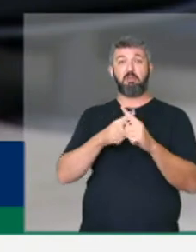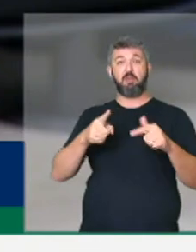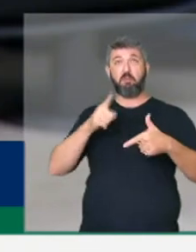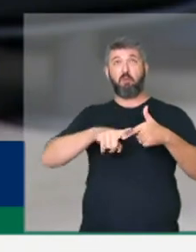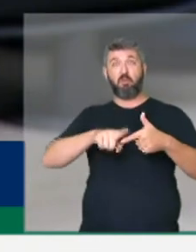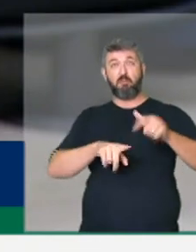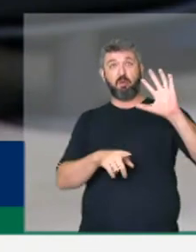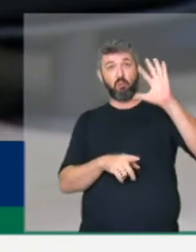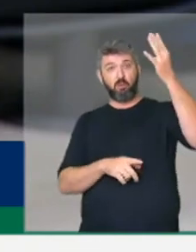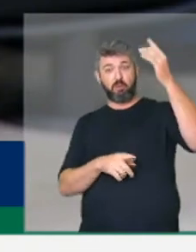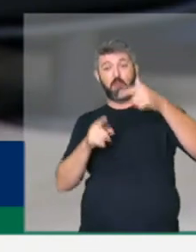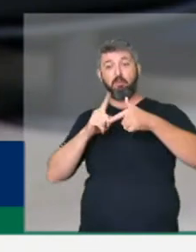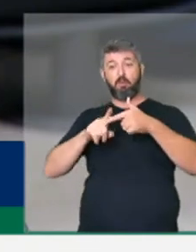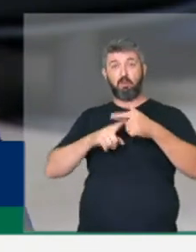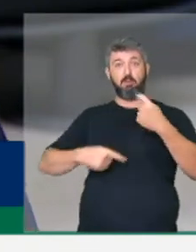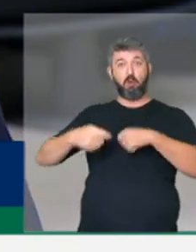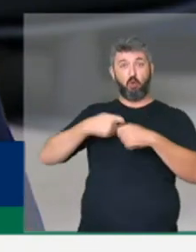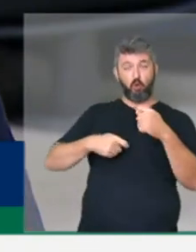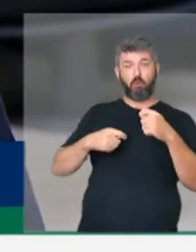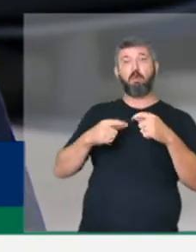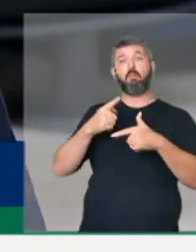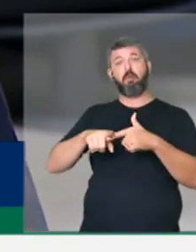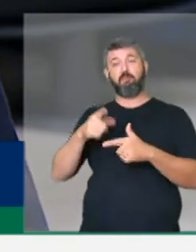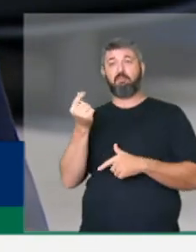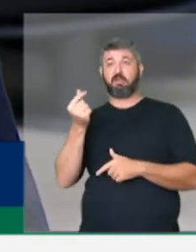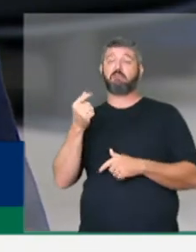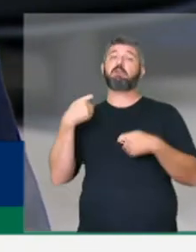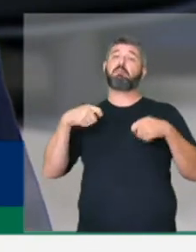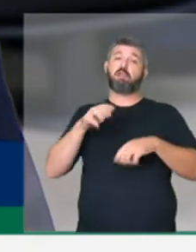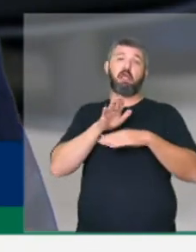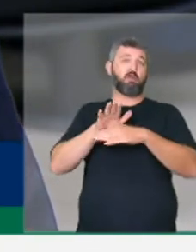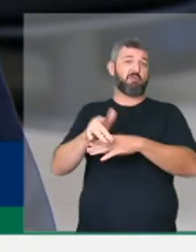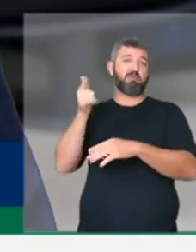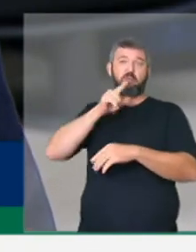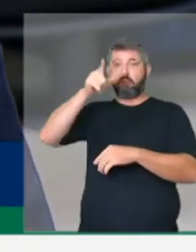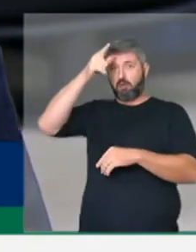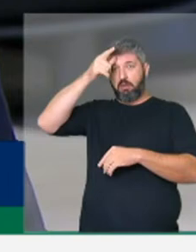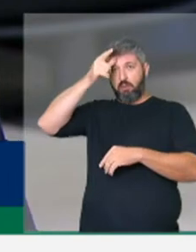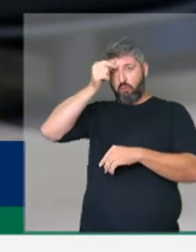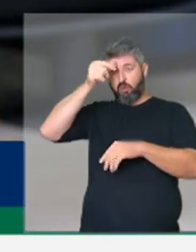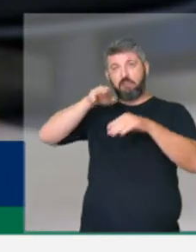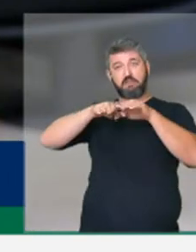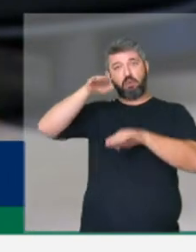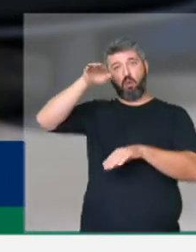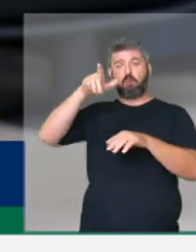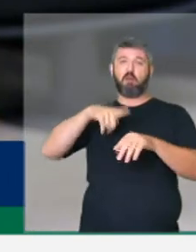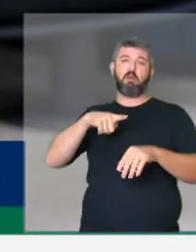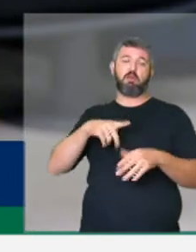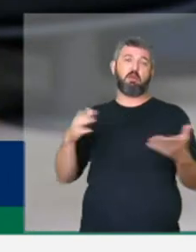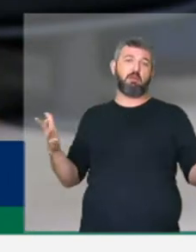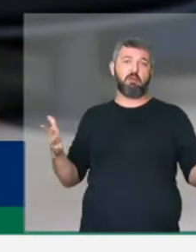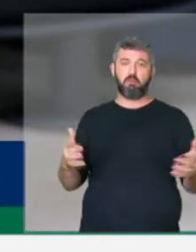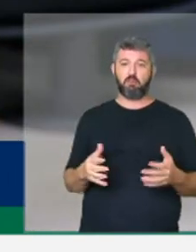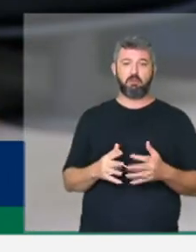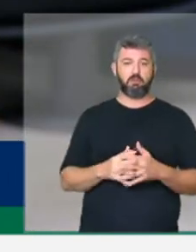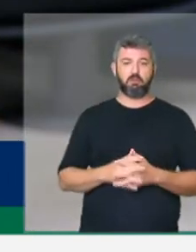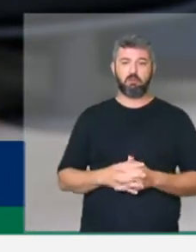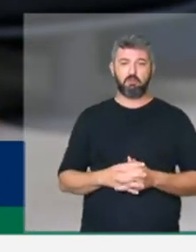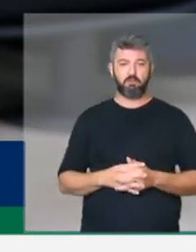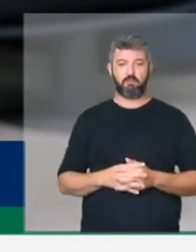REQUERIMENTO DE DEPUTADO CACÁLEÃO. NÃO ESTÁ PRESENTE. NÃO TEM NINGUÉM PRA ENCAMINHAR CONTRA.